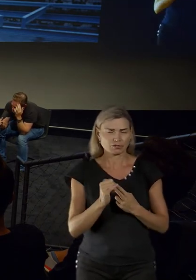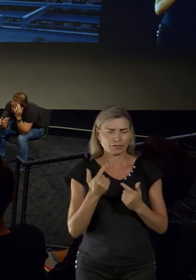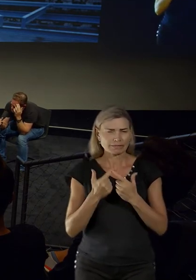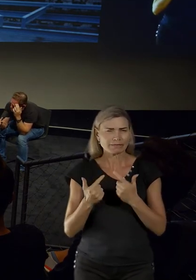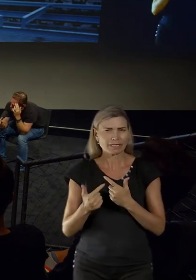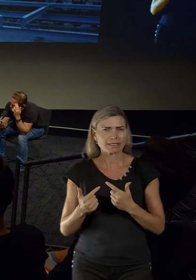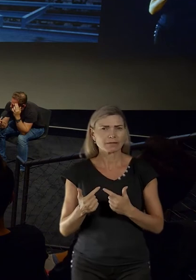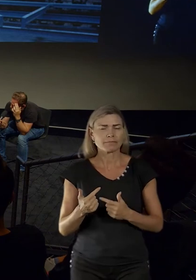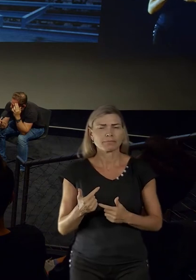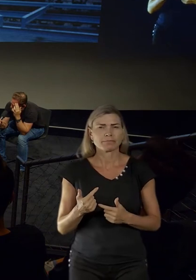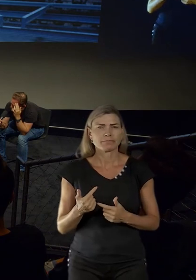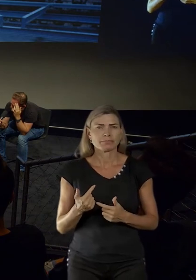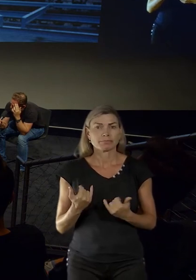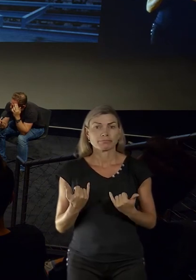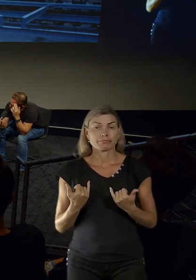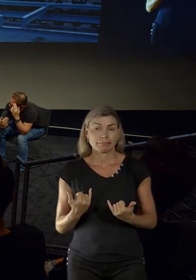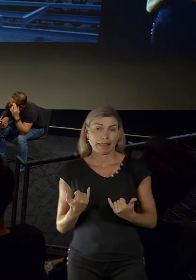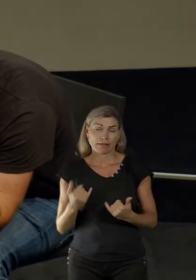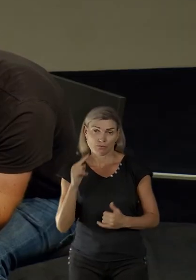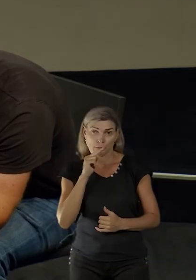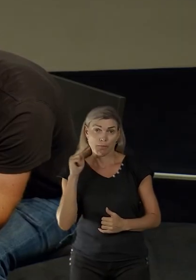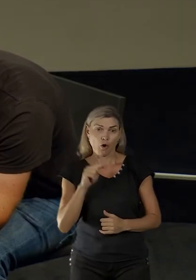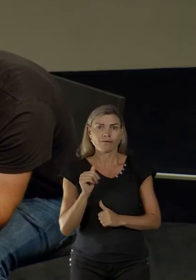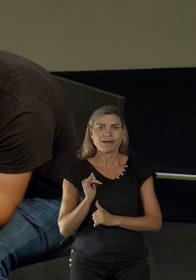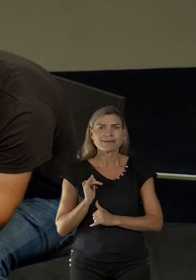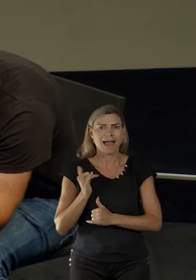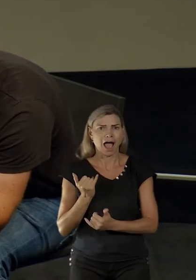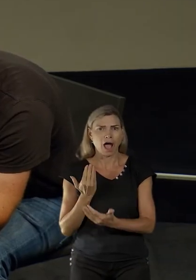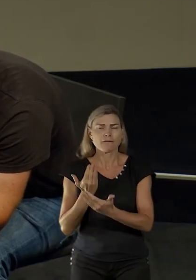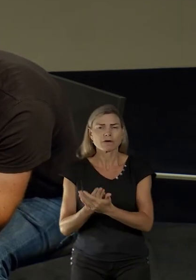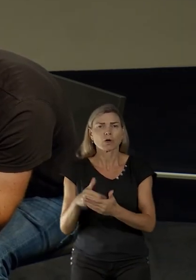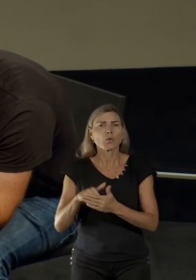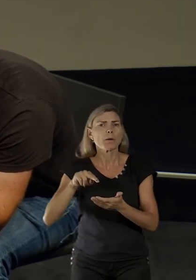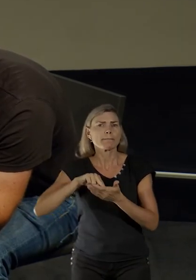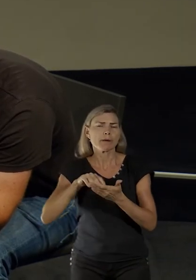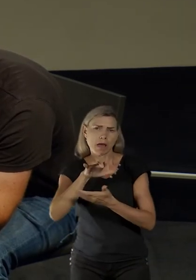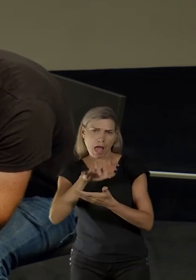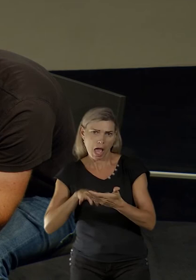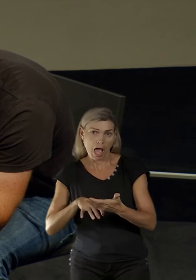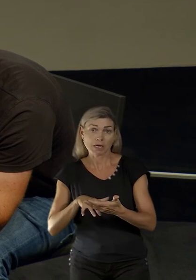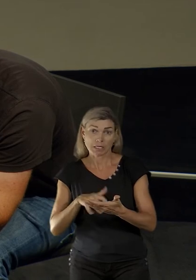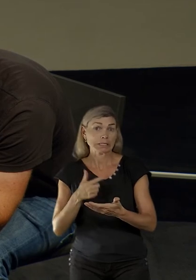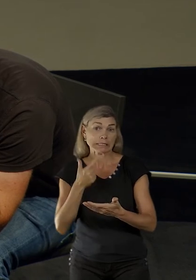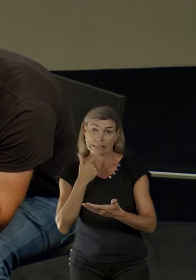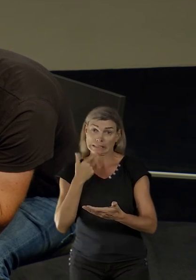Já to v této návrhové rovině toho plánu chápu. A přijde mi to jako hrozně sympatický nástroj.